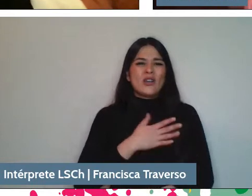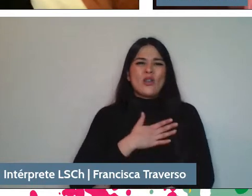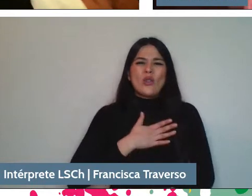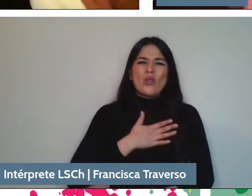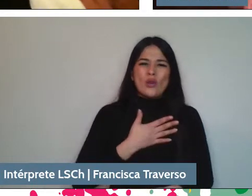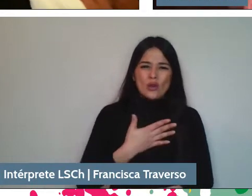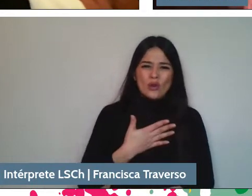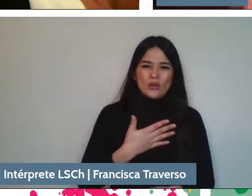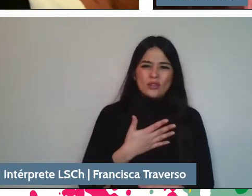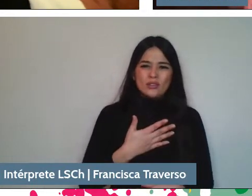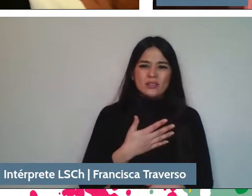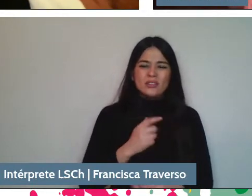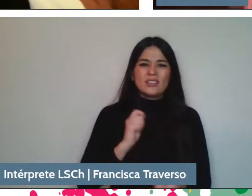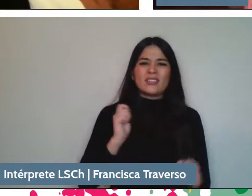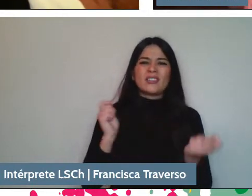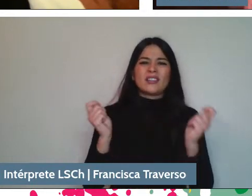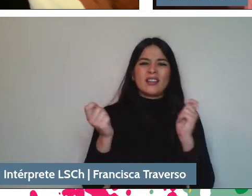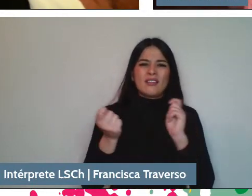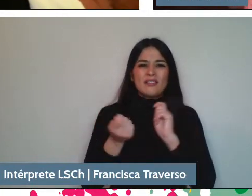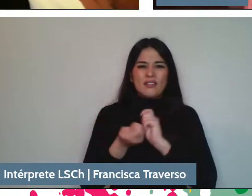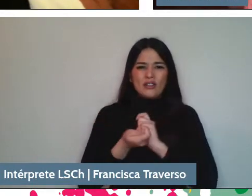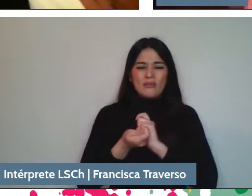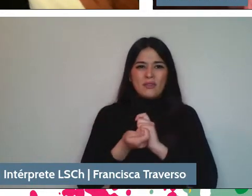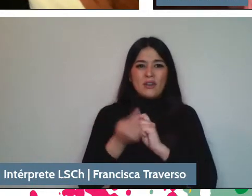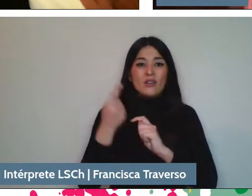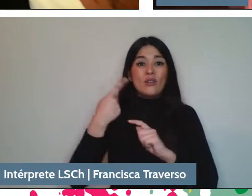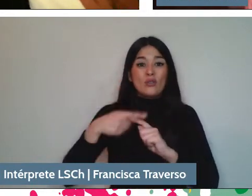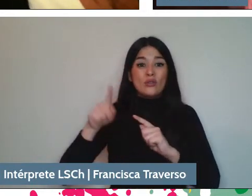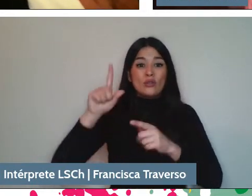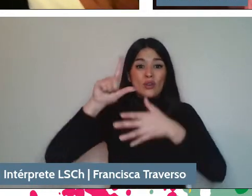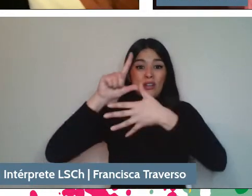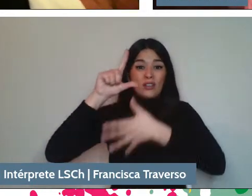se traslada también hacia el resto del continente latinoamericano. Así lo veo yo.